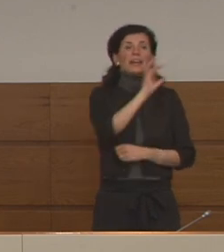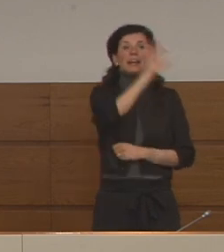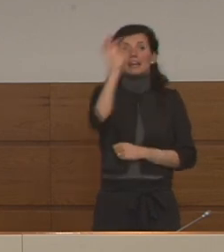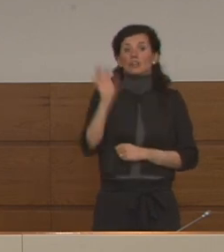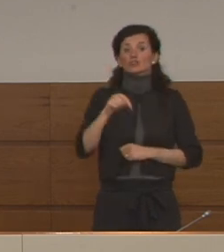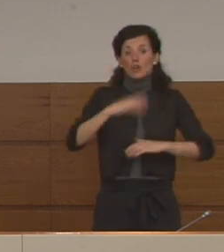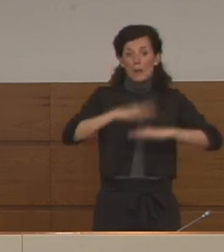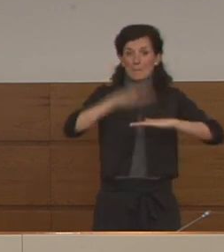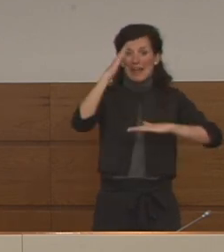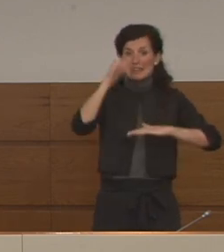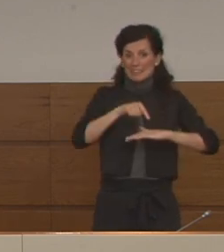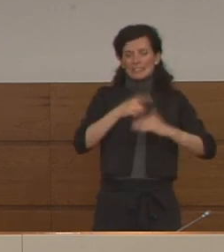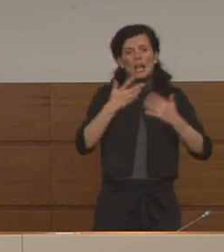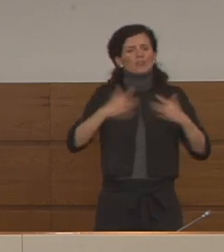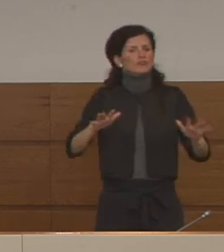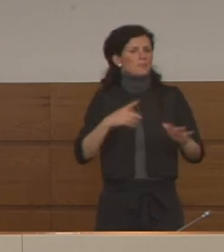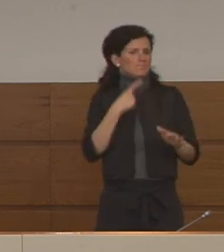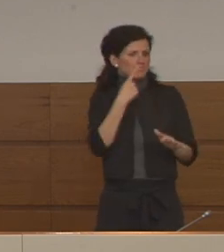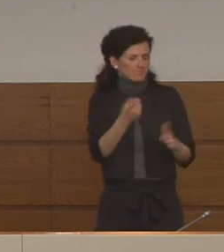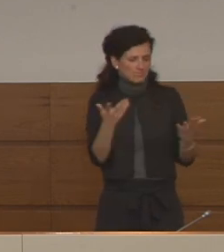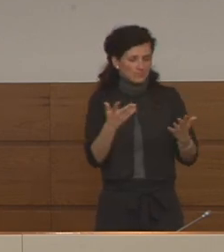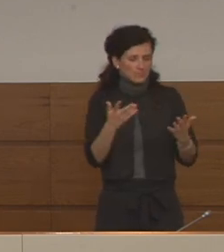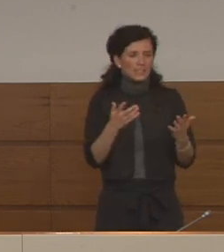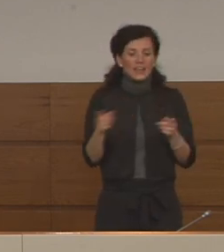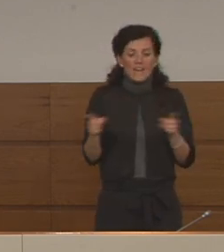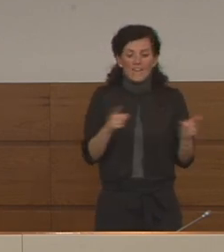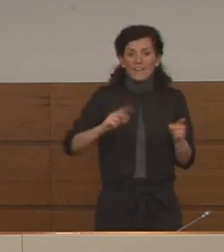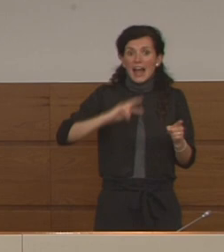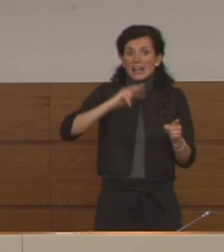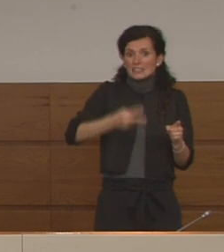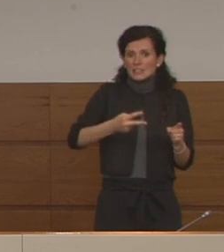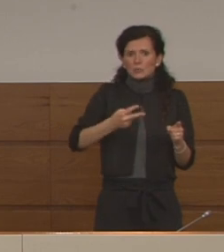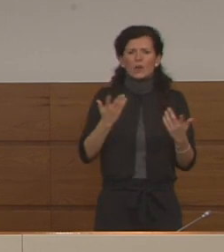stanno andando in, come dire, in ordine sparso.